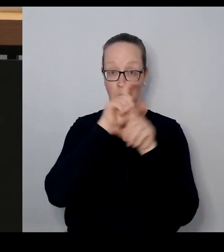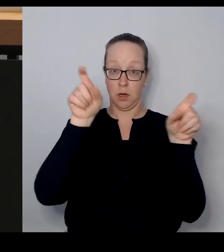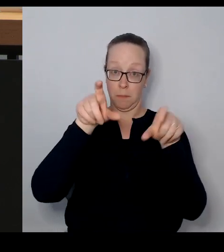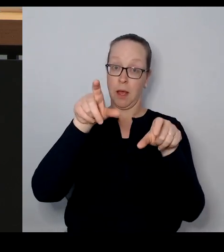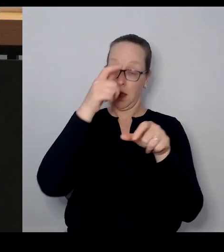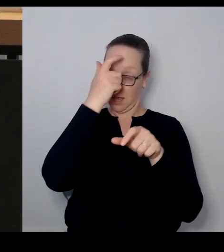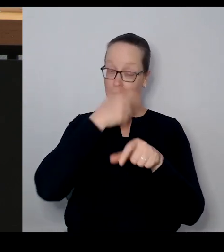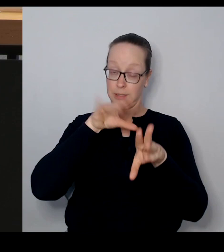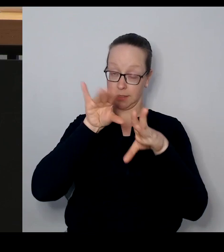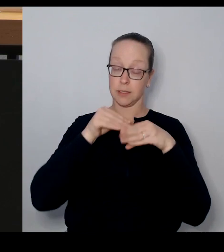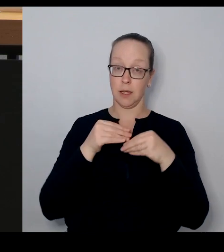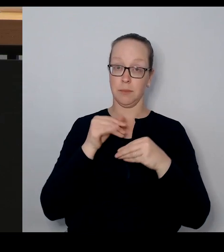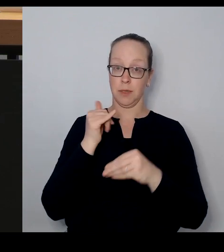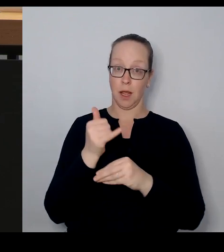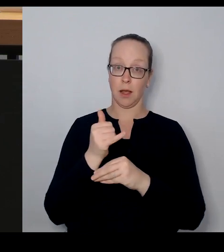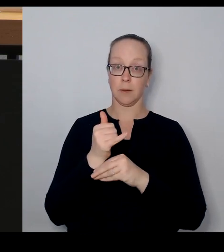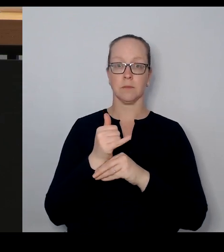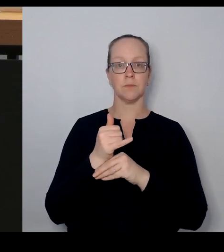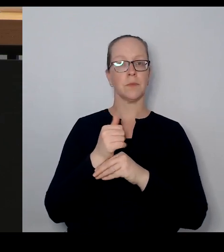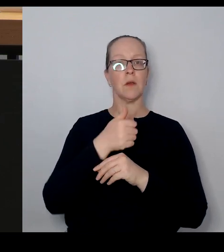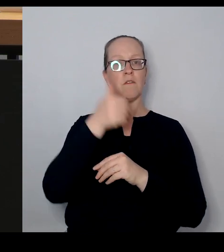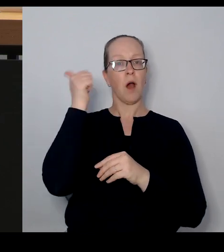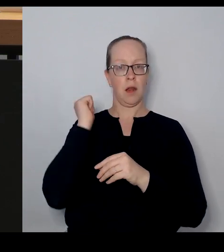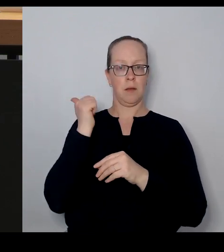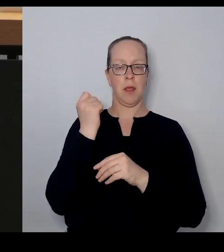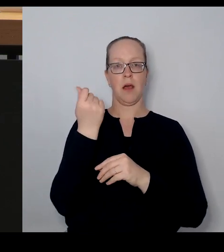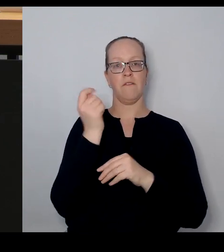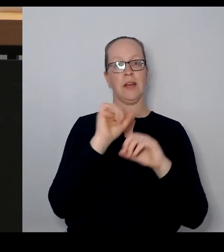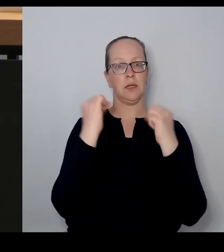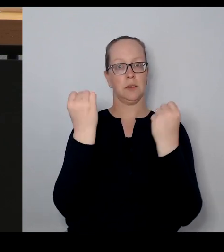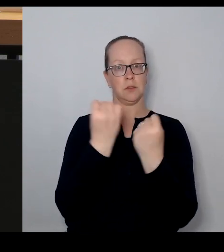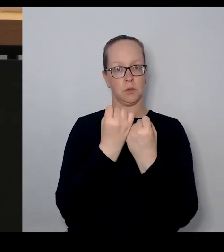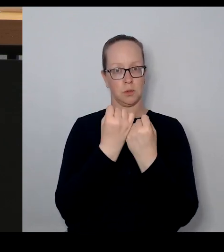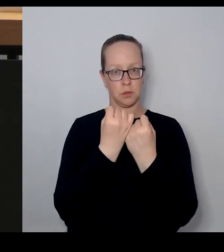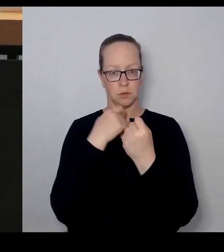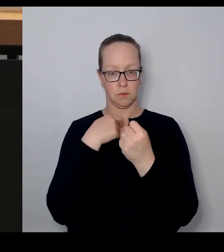die eine historische Ursache hatte. In der Tat ist durch die Koreakrise